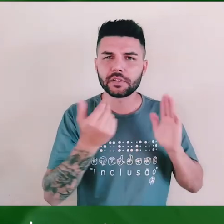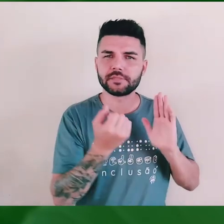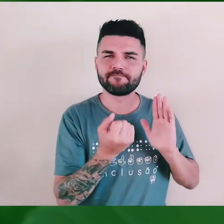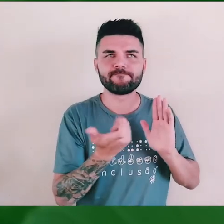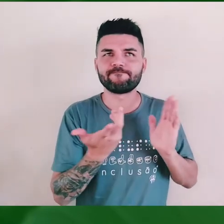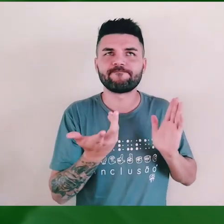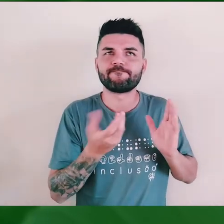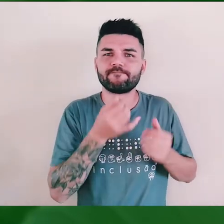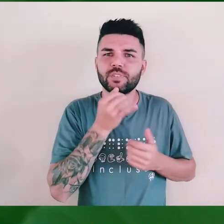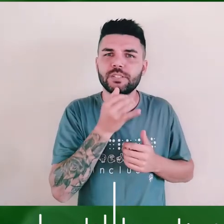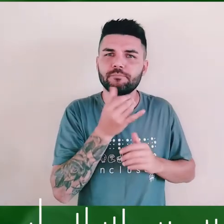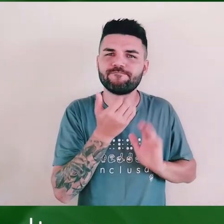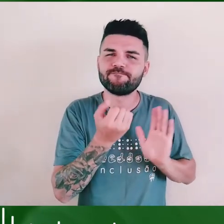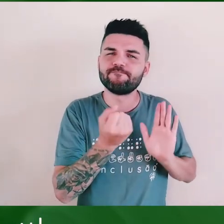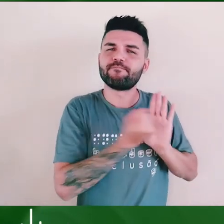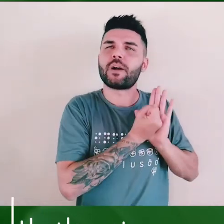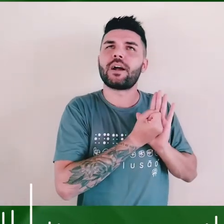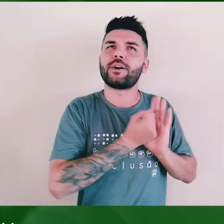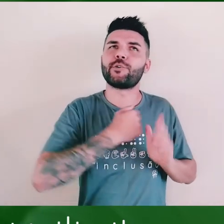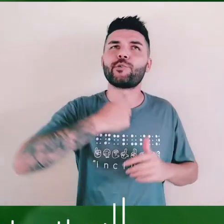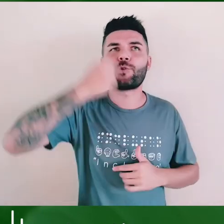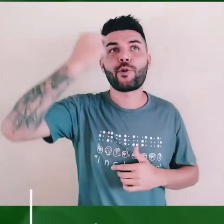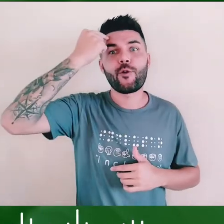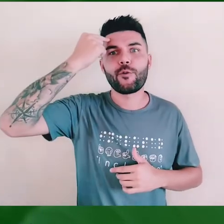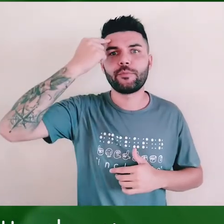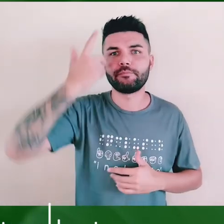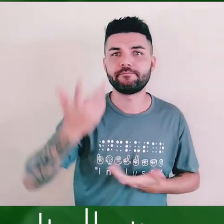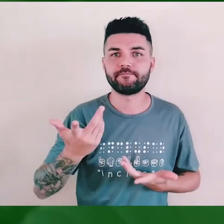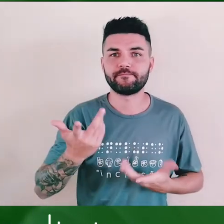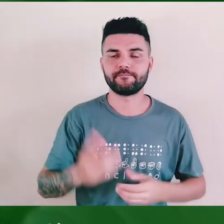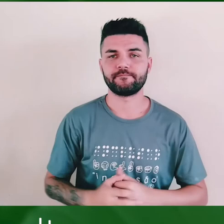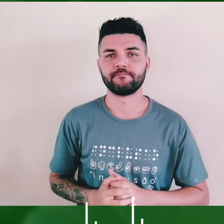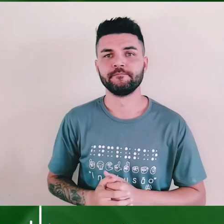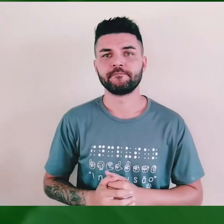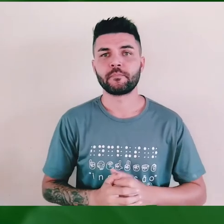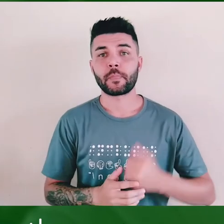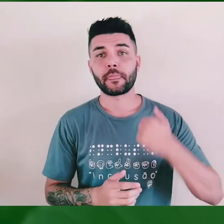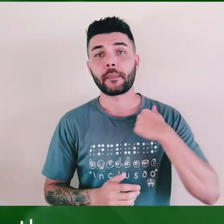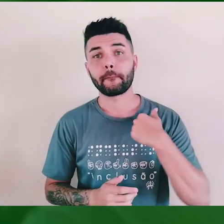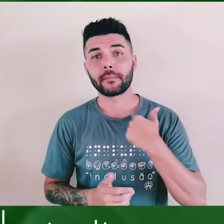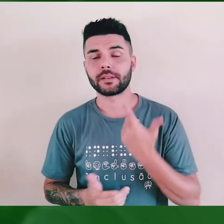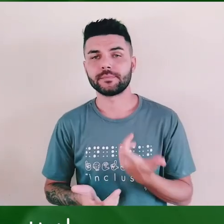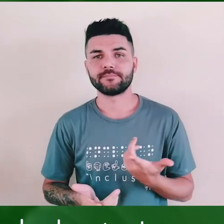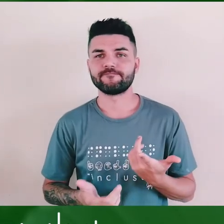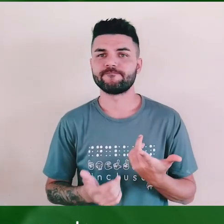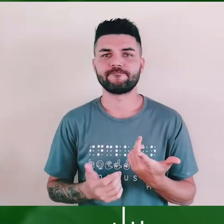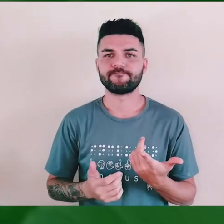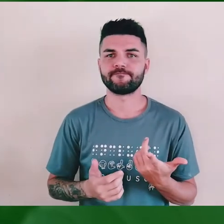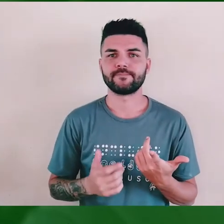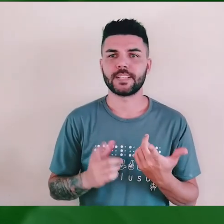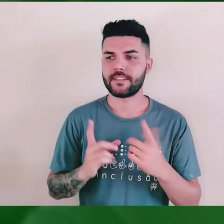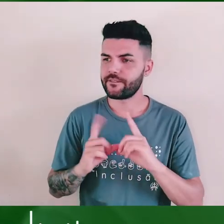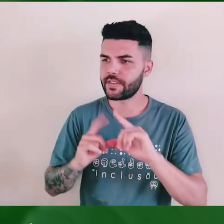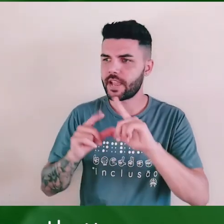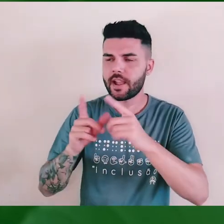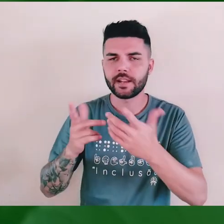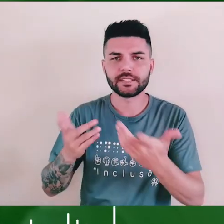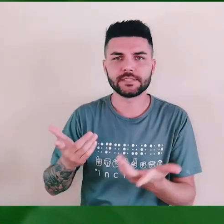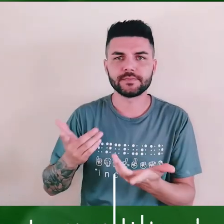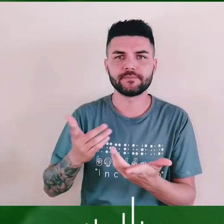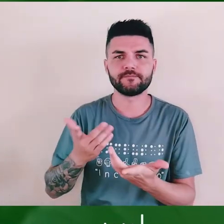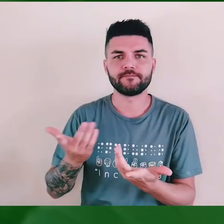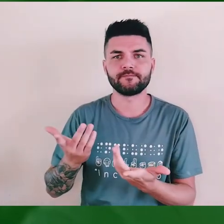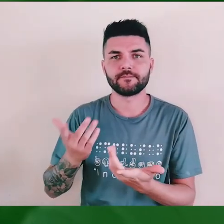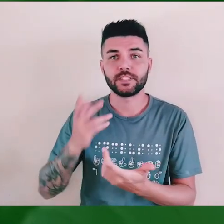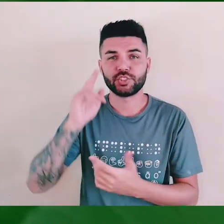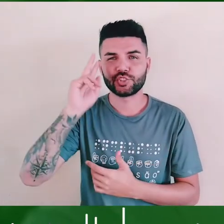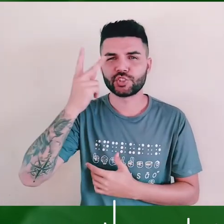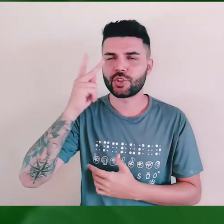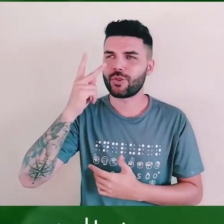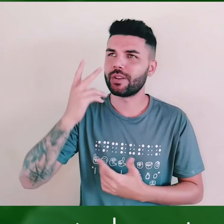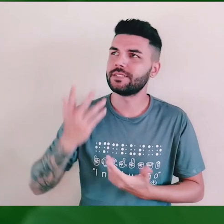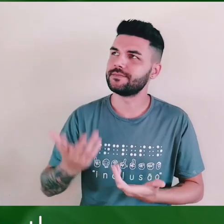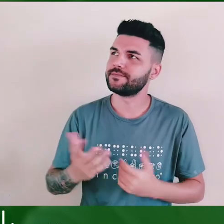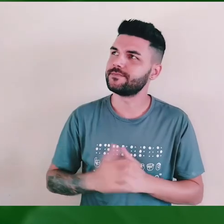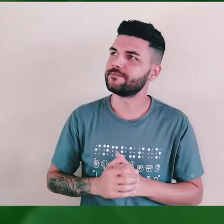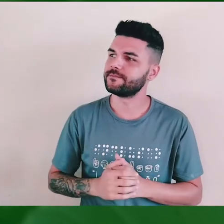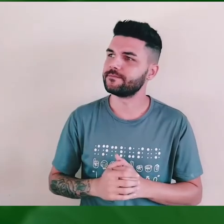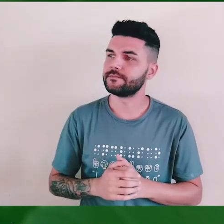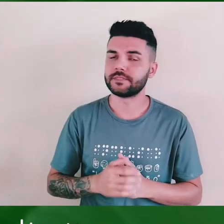peculiar... Pedro:Cara, pra mim uma das viagens históricas que eu fiz foi a de Mendelín,